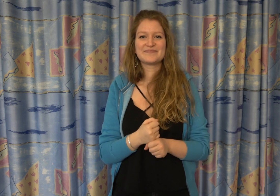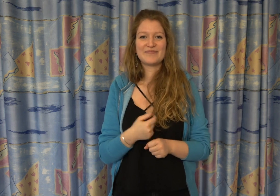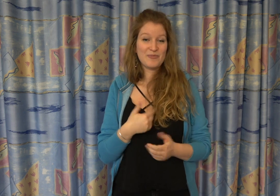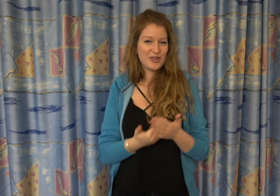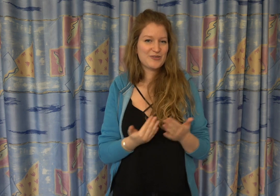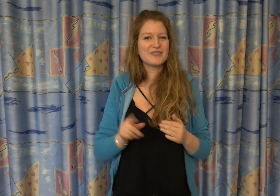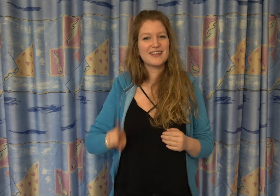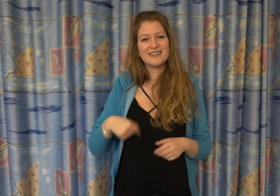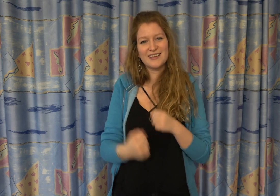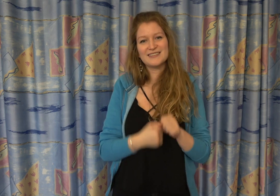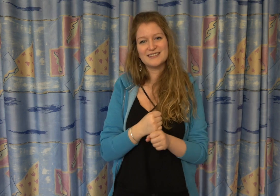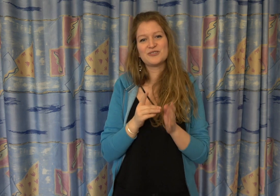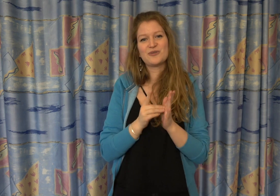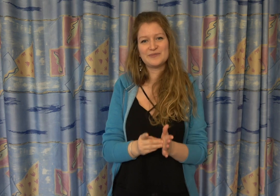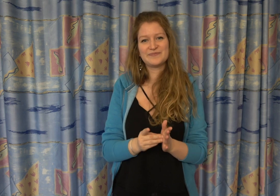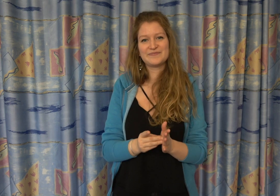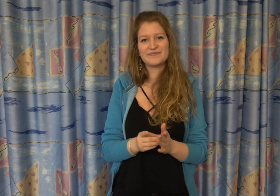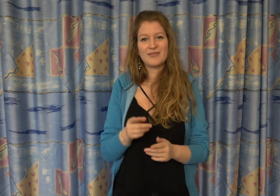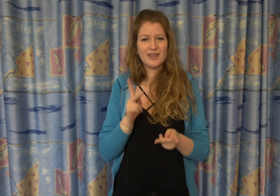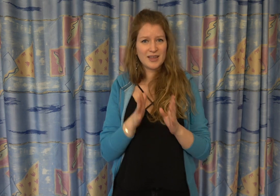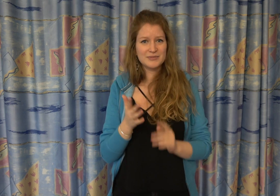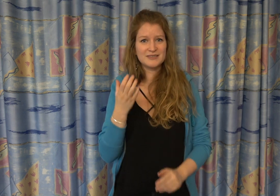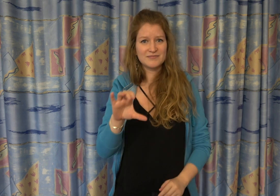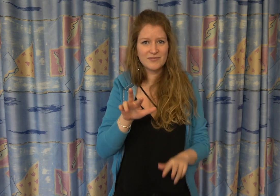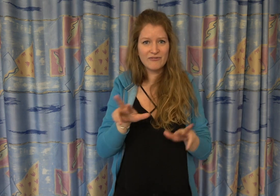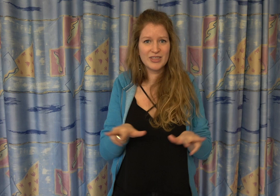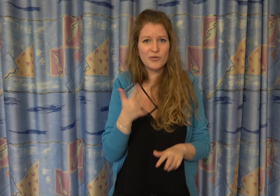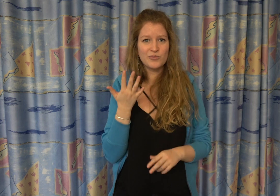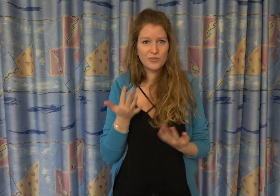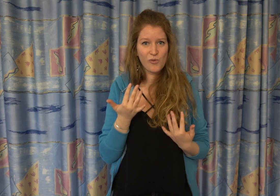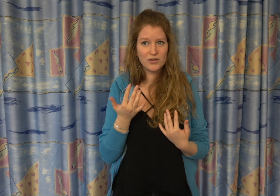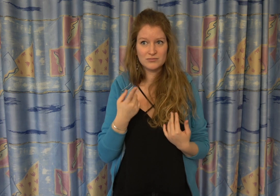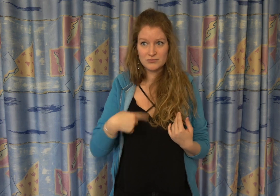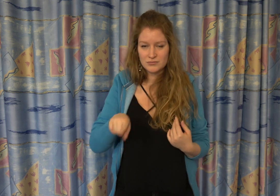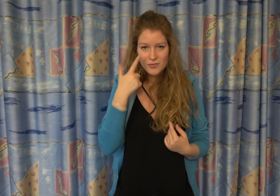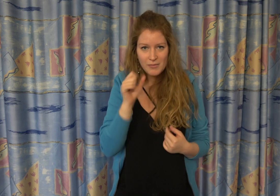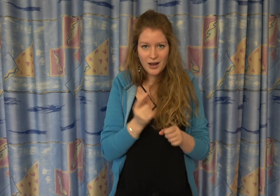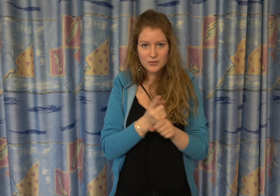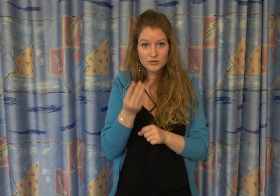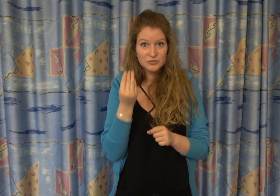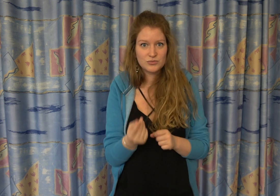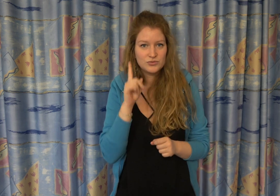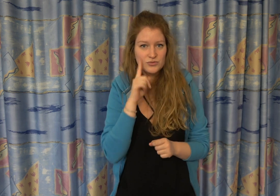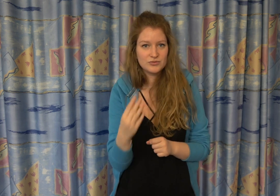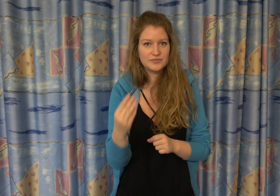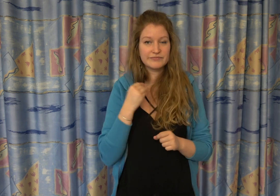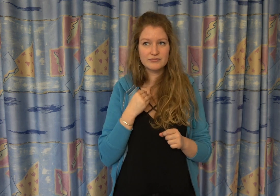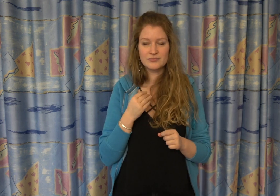J’étudie le droit en dernière année. Pourquoi le kap signes poste-t-il cette vidéo ? Nous avons remarqué qu’il y a peu de sourds qui comptent rejoindre notre équipe l’année prochaine.